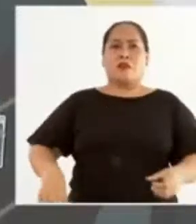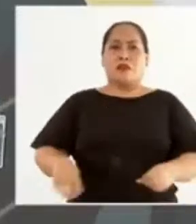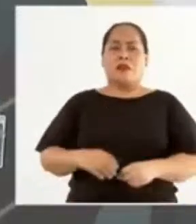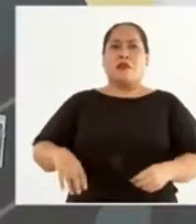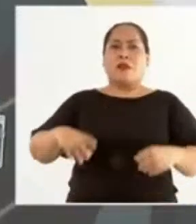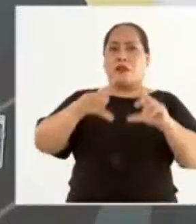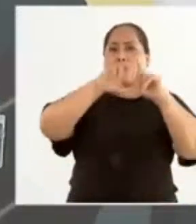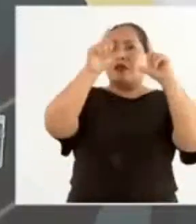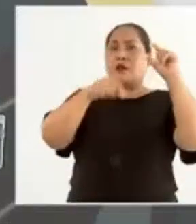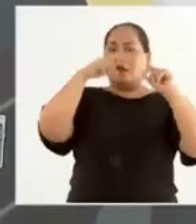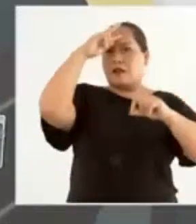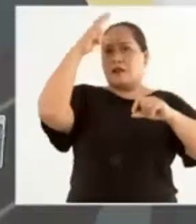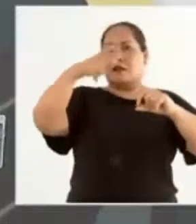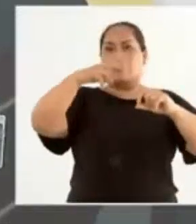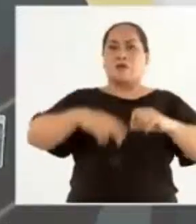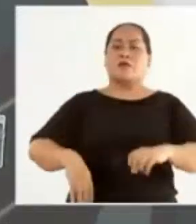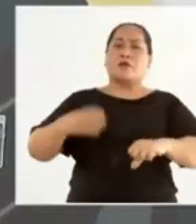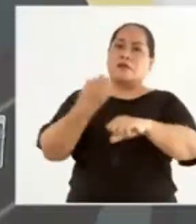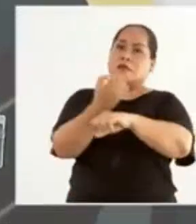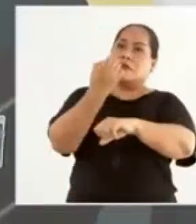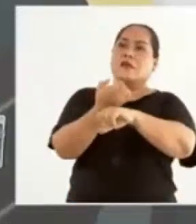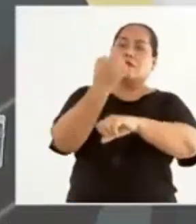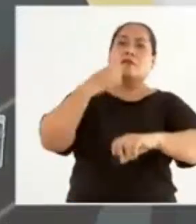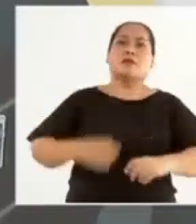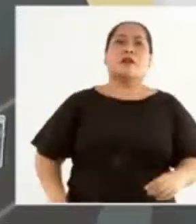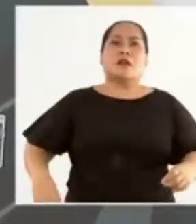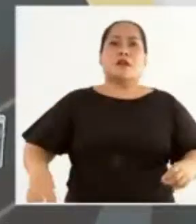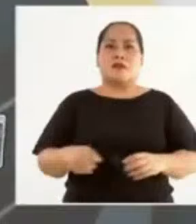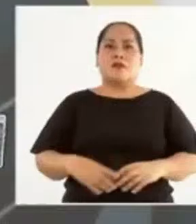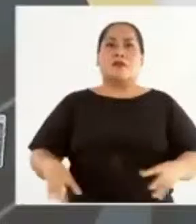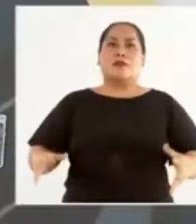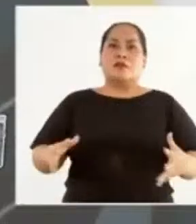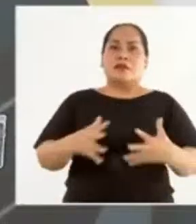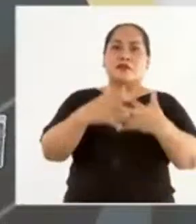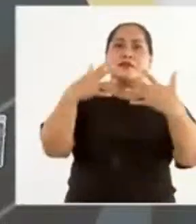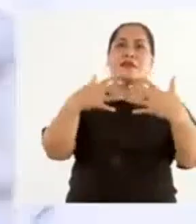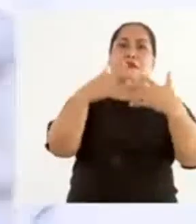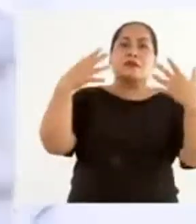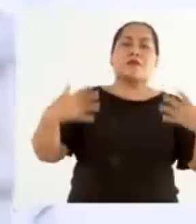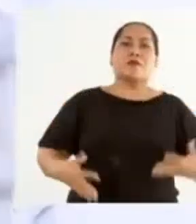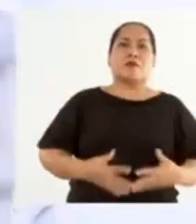construye una red de distribución a través de las tiendas del bienestar que llevan el fruto